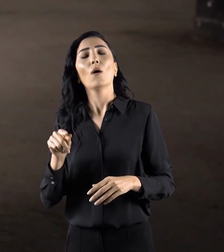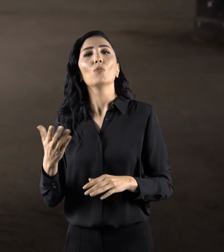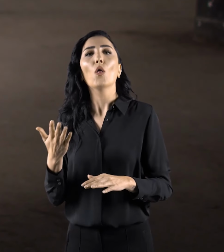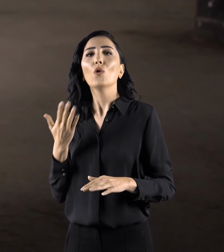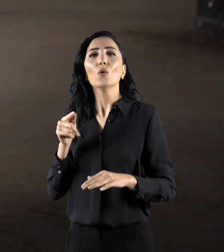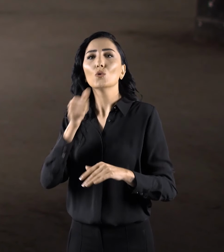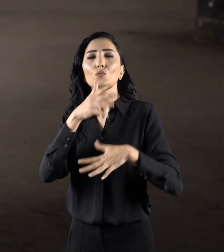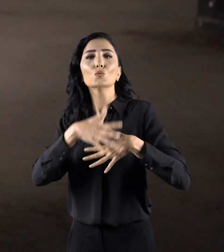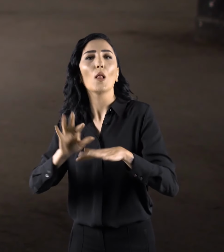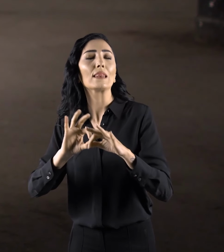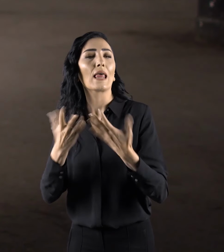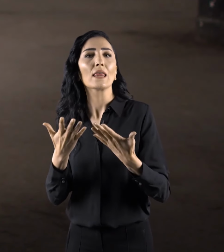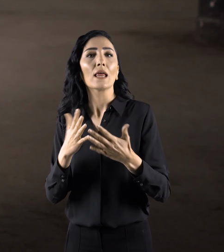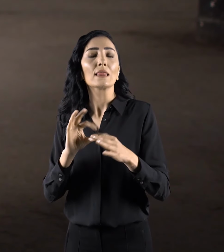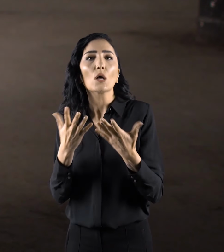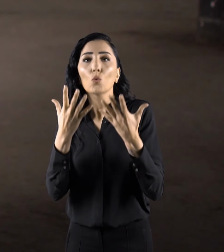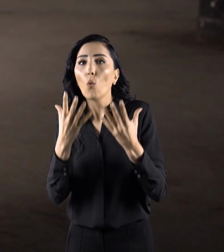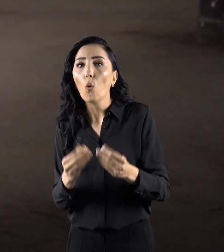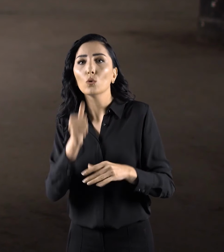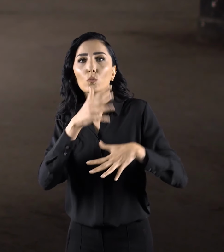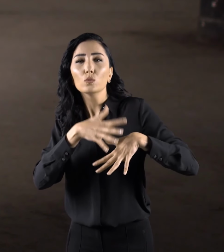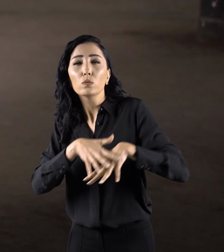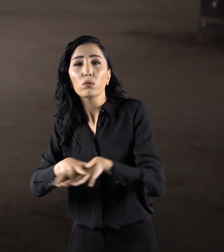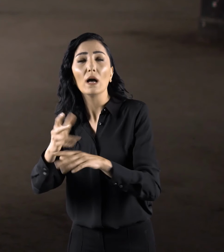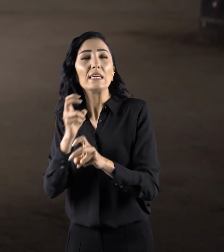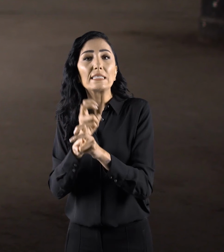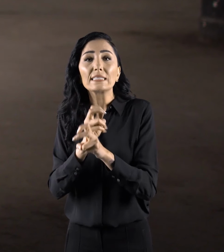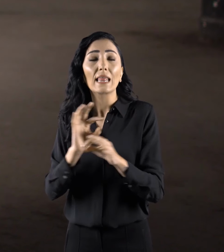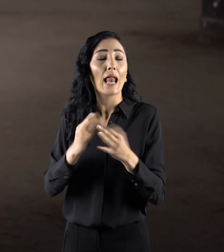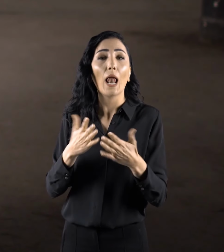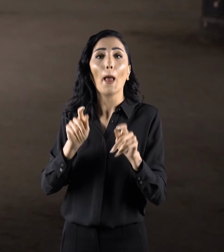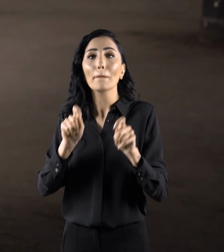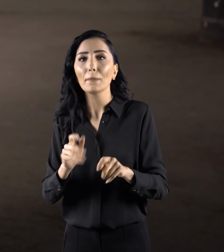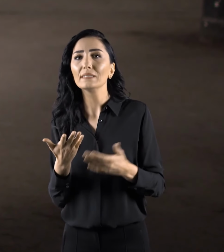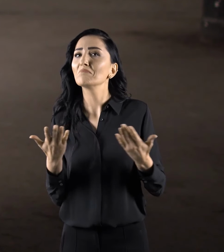Bundan önce; sel nedir, nasıl oluşur, sel riski altında neler yapabiliriz,